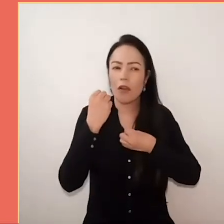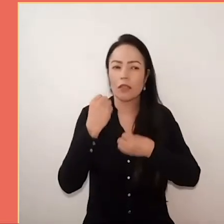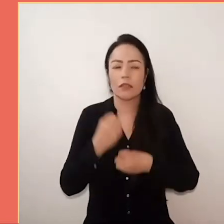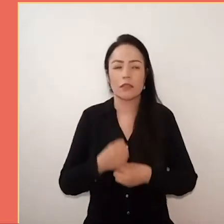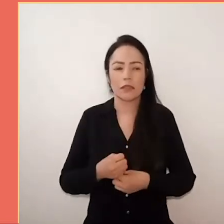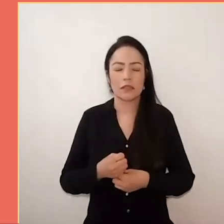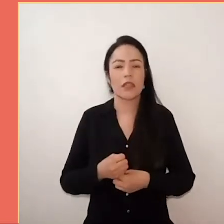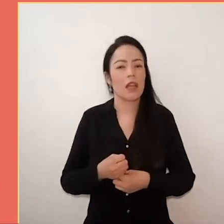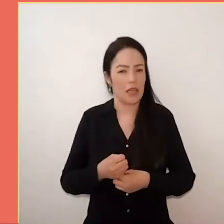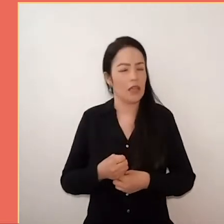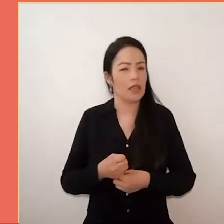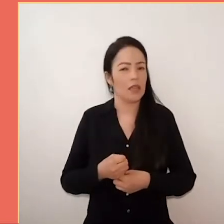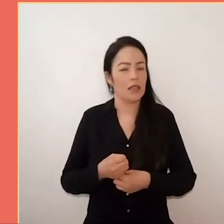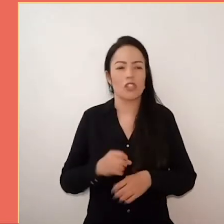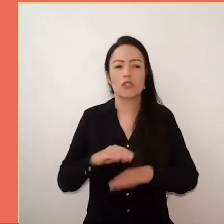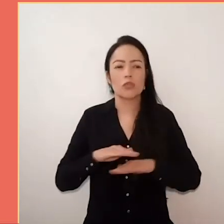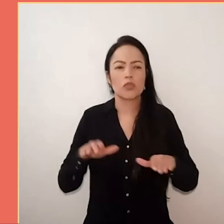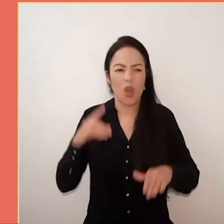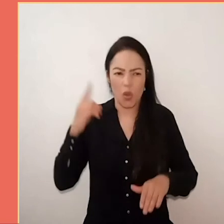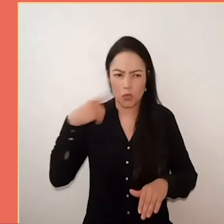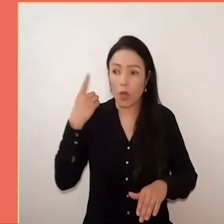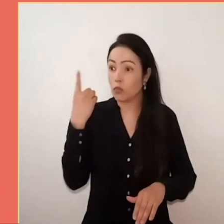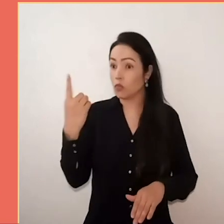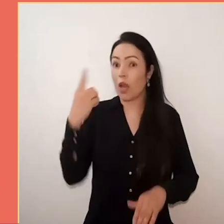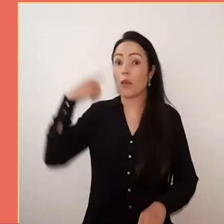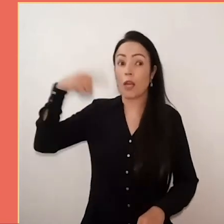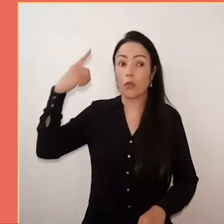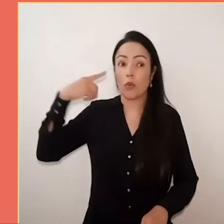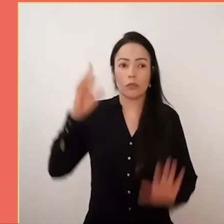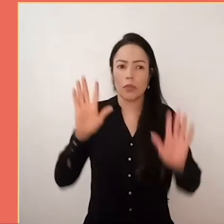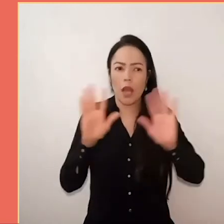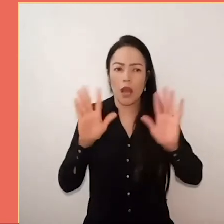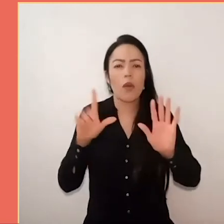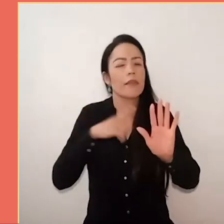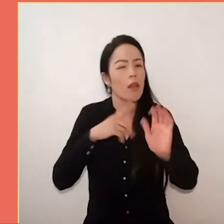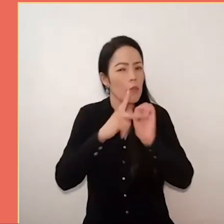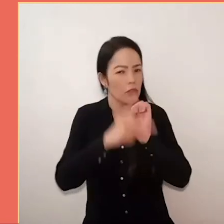não é apenas a loucura de um ser, existe um projeto para o Brasil